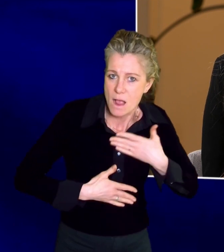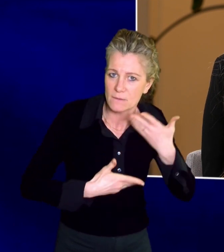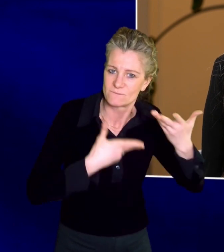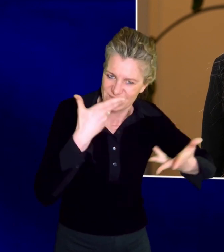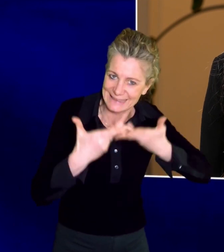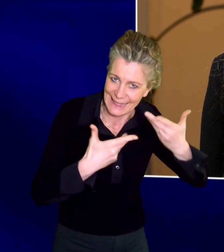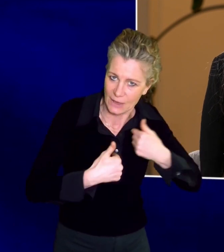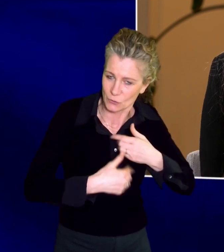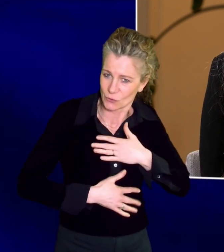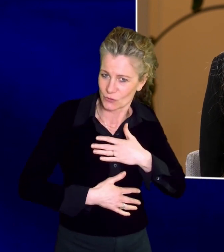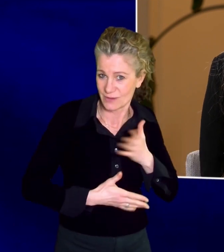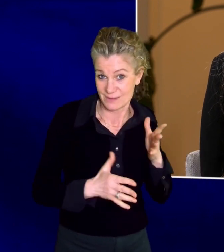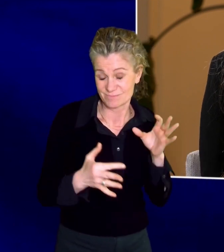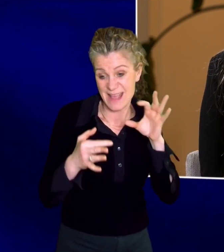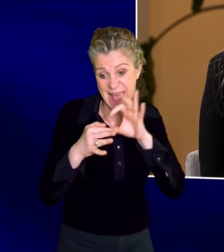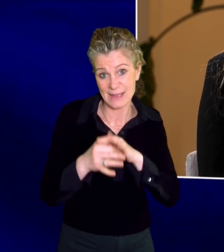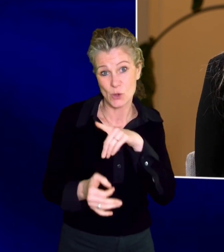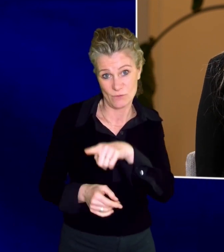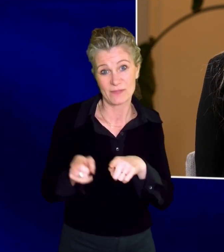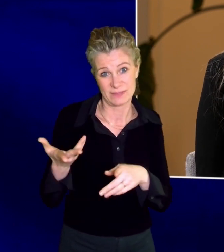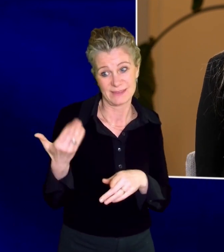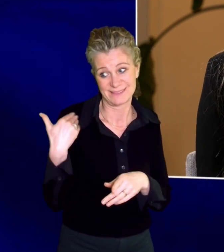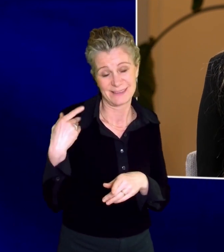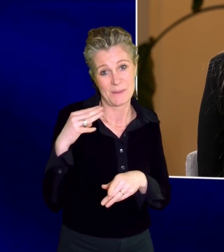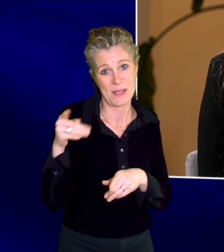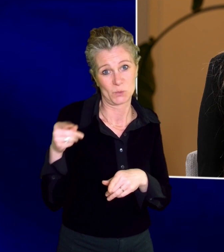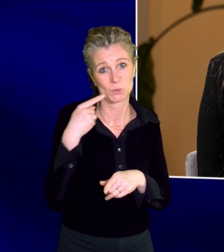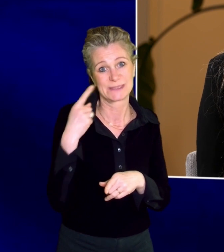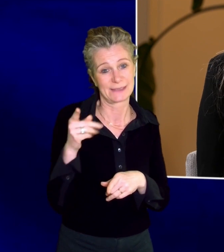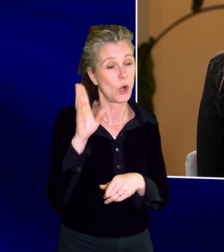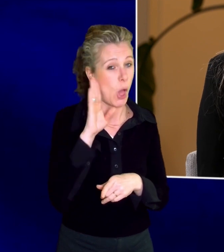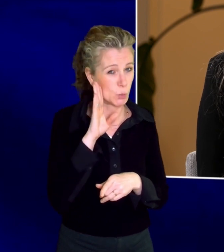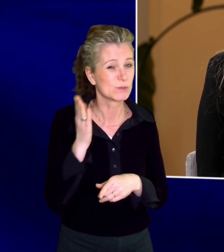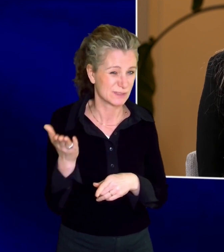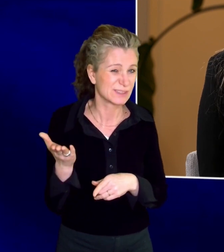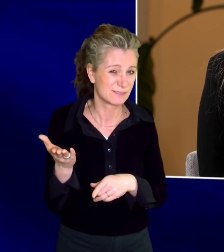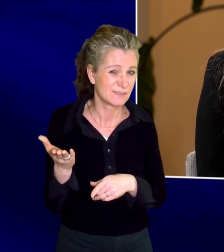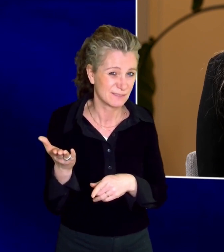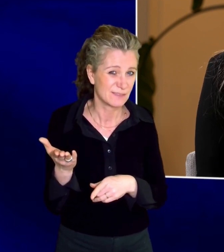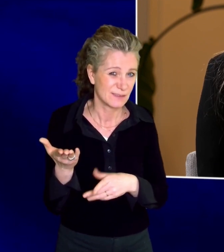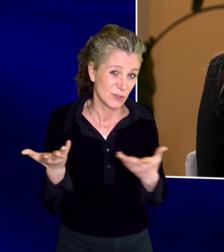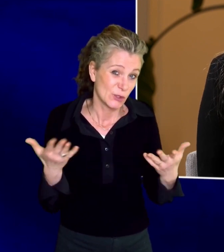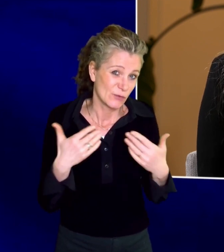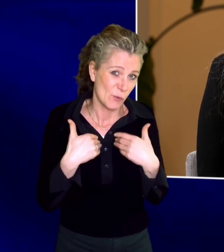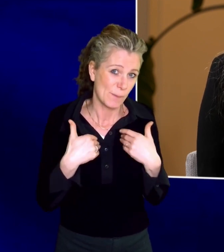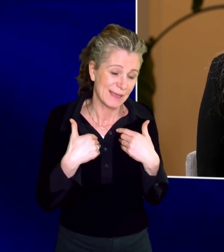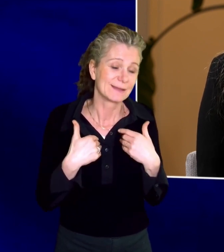En dat sluit ook wel weer aan bij het luisteren van wat jij net zegt. Dus voor mij is dat het kunnen vertellen van mijn verhaal.